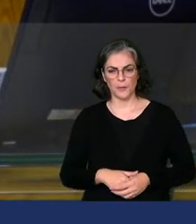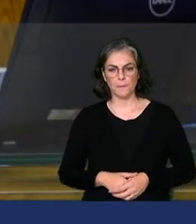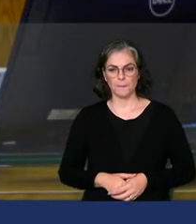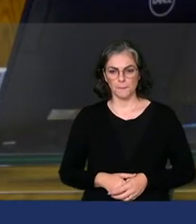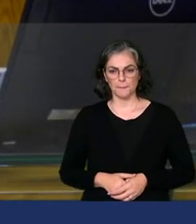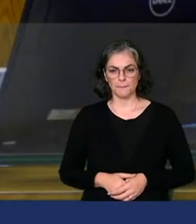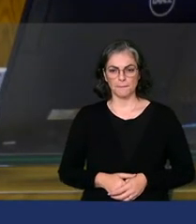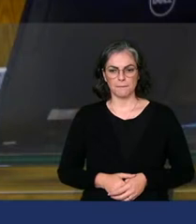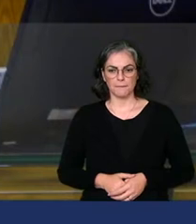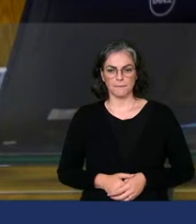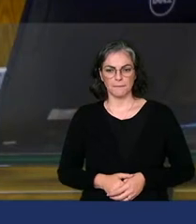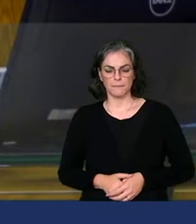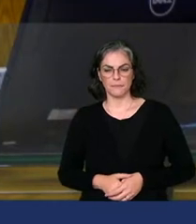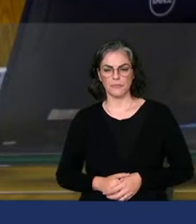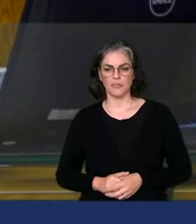NÃO É? GOVERNO ORIENTA SIM? SE PUDER SÓ DIZER SIM OU NÃ